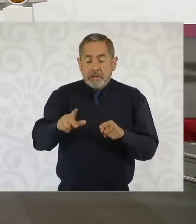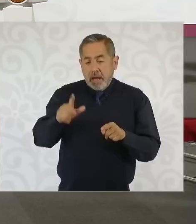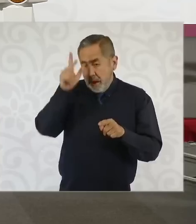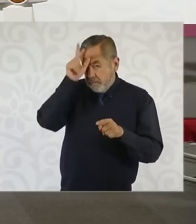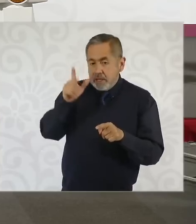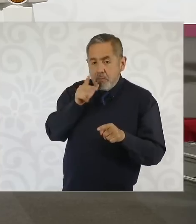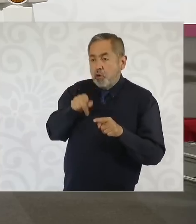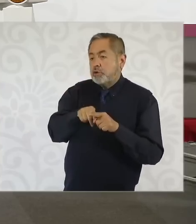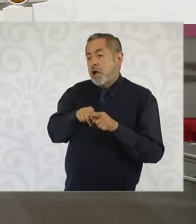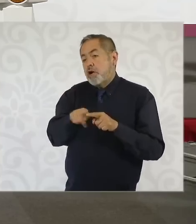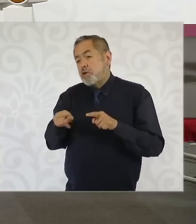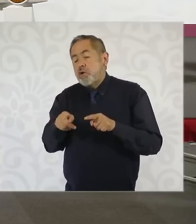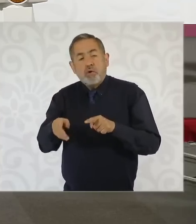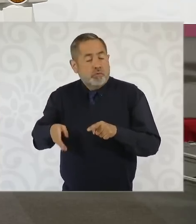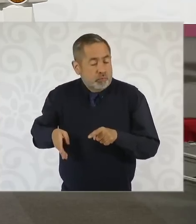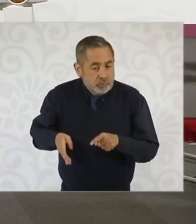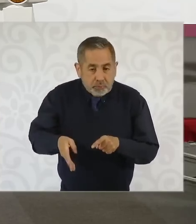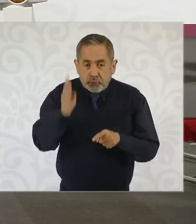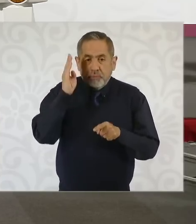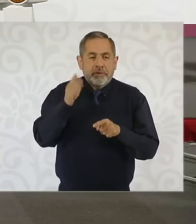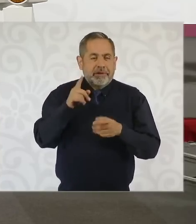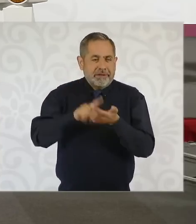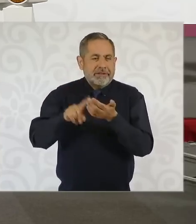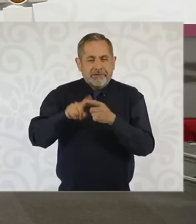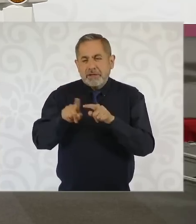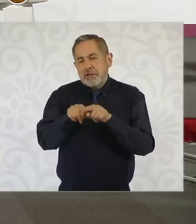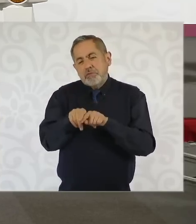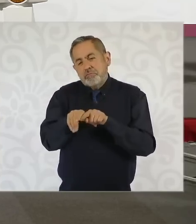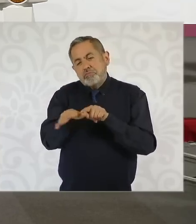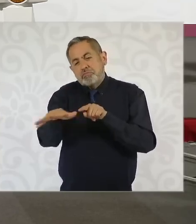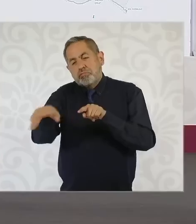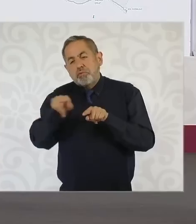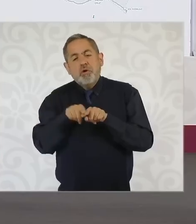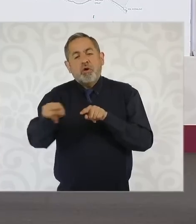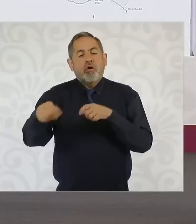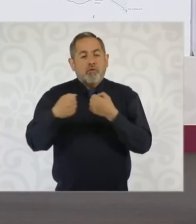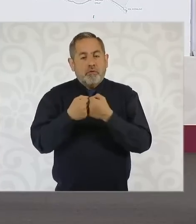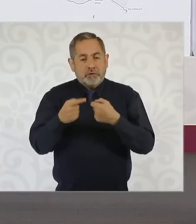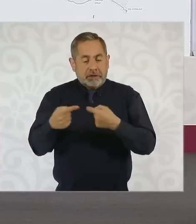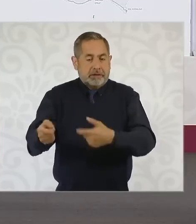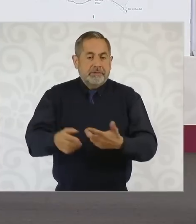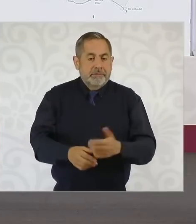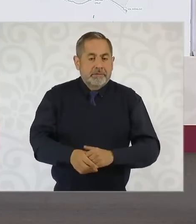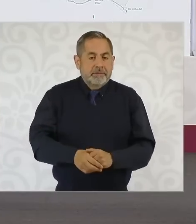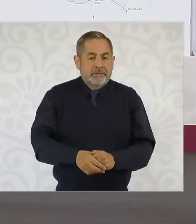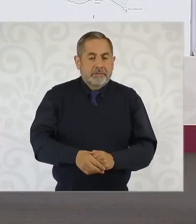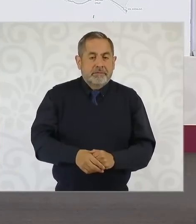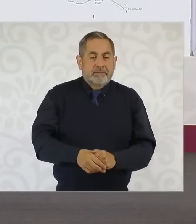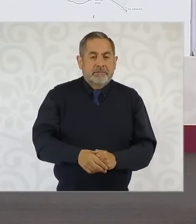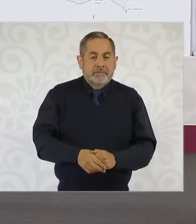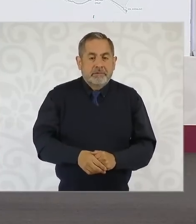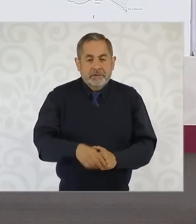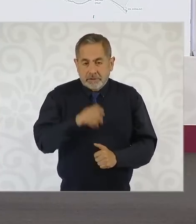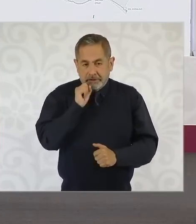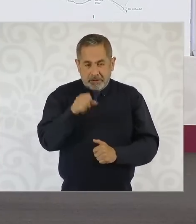a a los diferentes puntos de cruce con la frontera Aquí también traemos un puente que ahora veremos